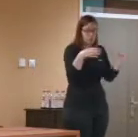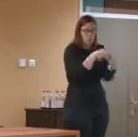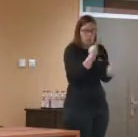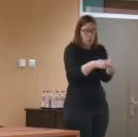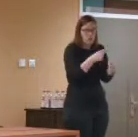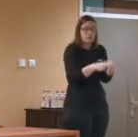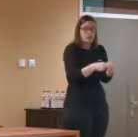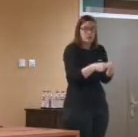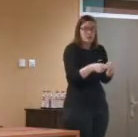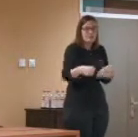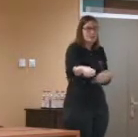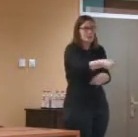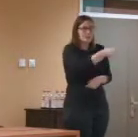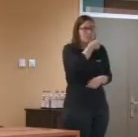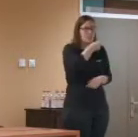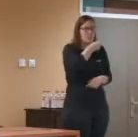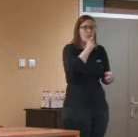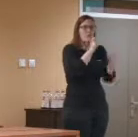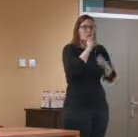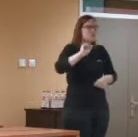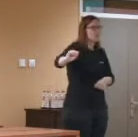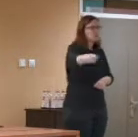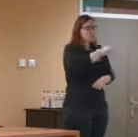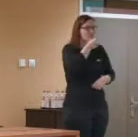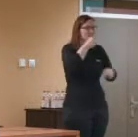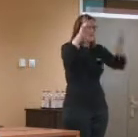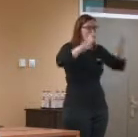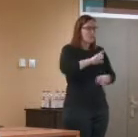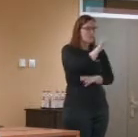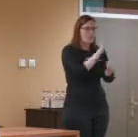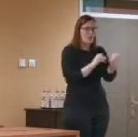preguntaban cuestiones que se referían a la Comunidad Valenciana. Ahí empezamos a ser protagonistas,